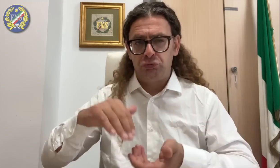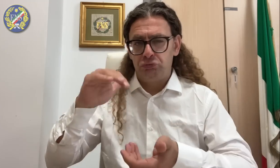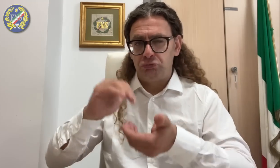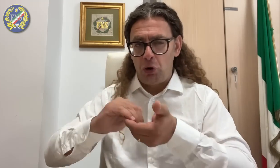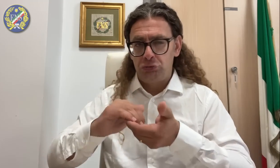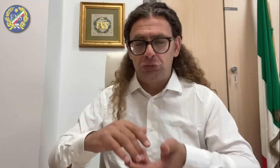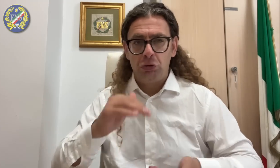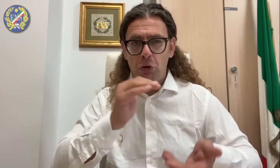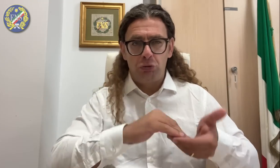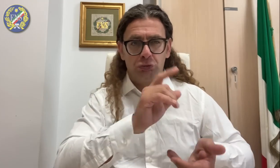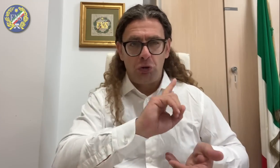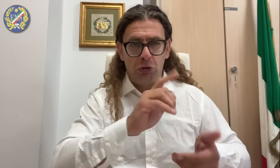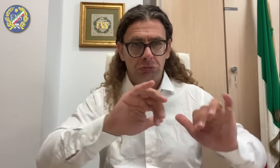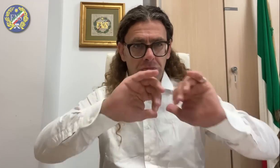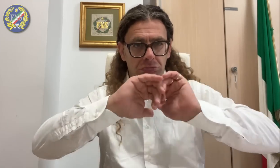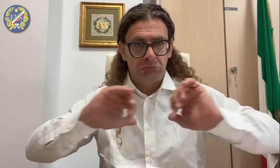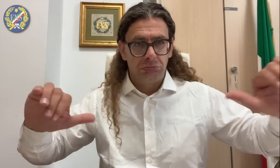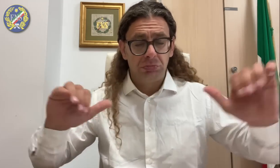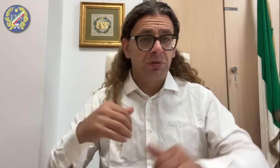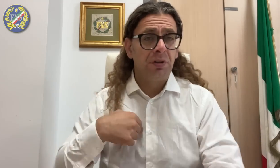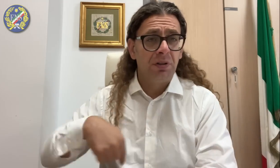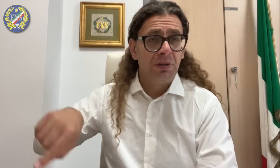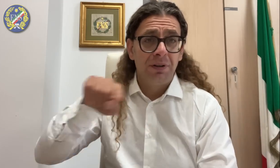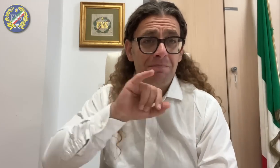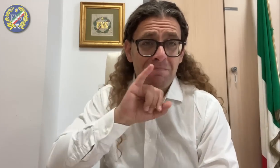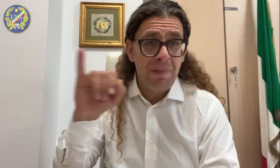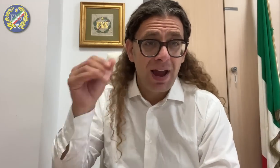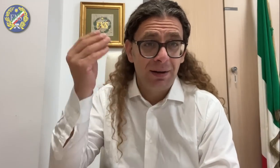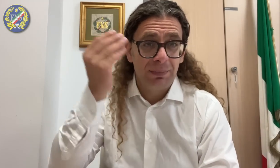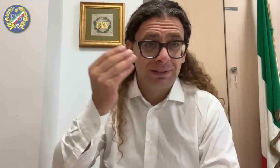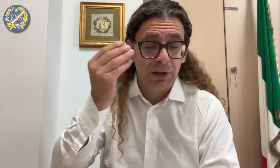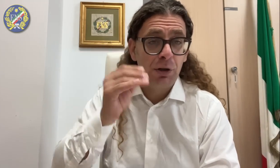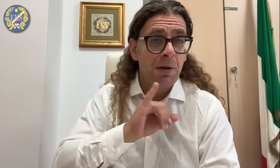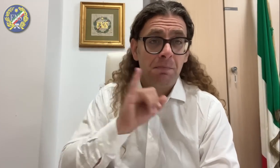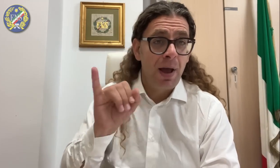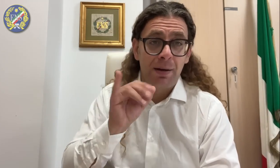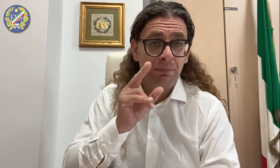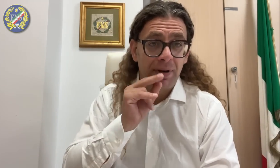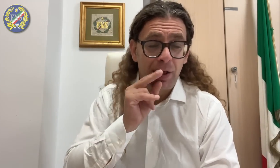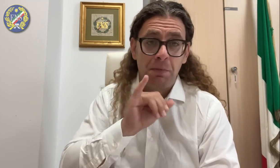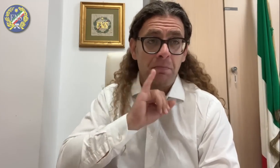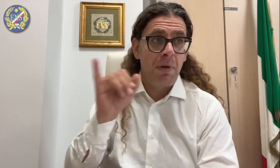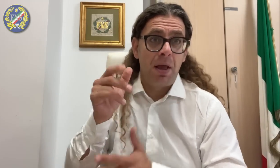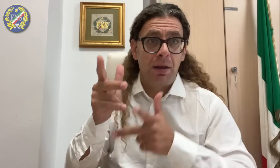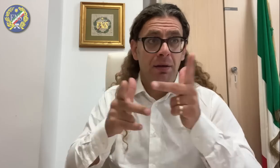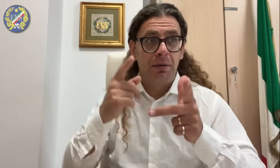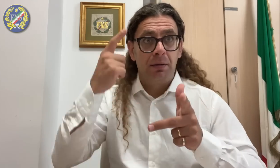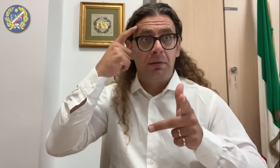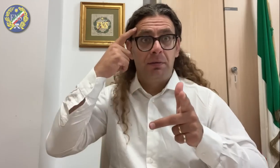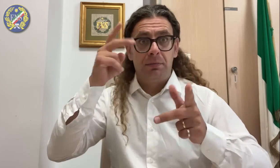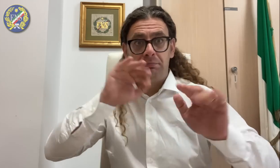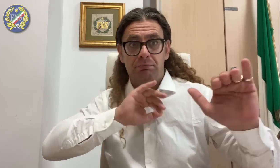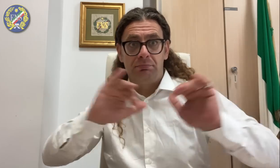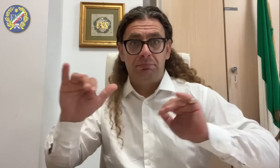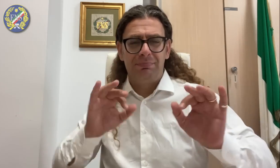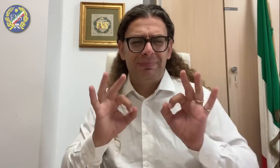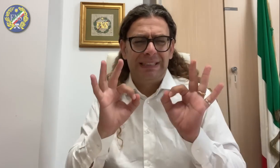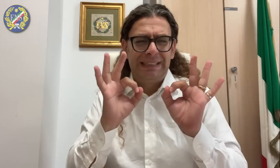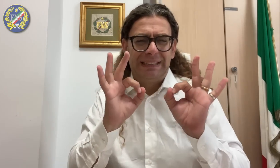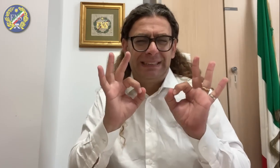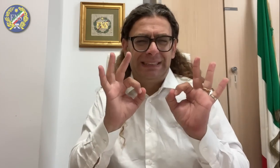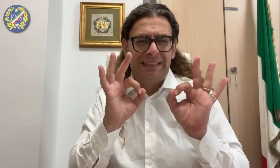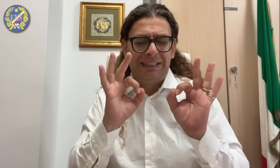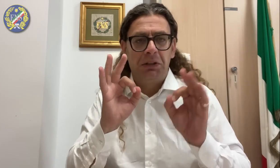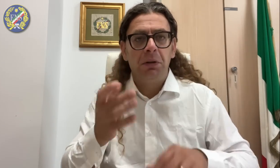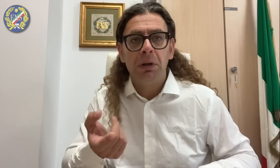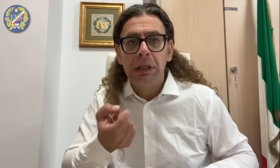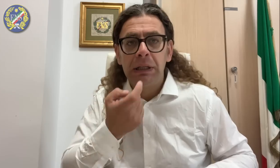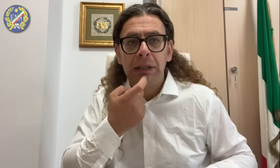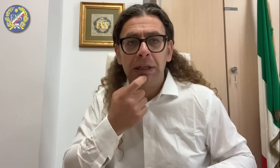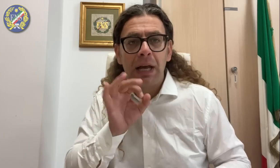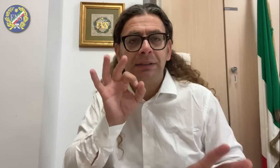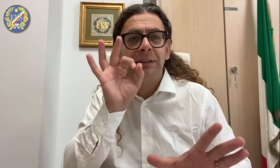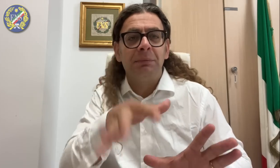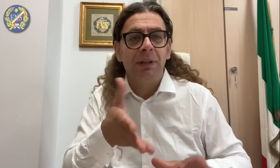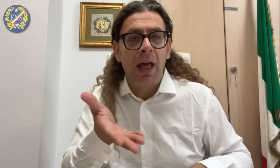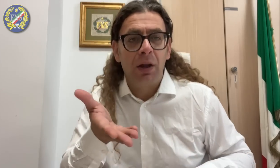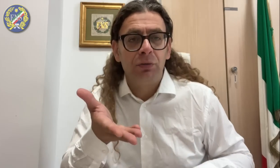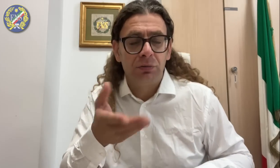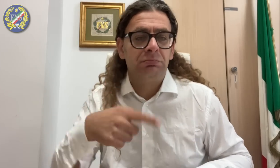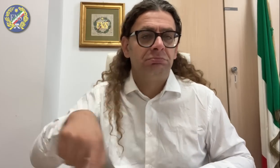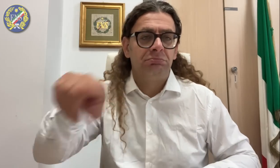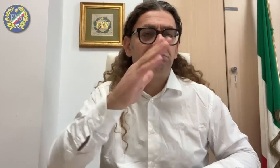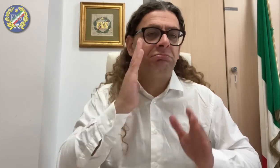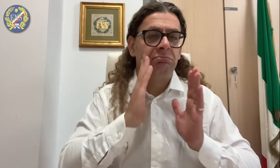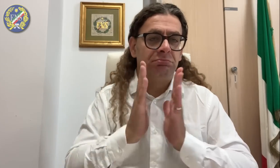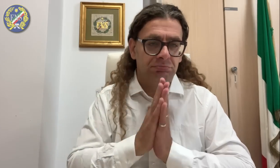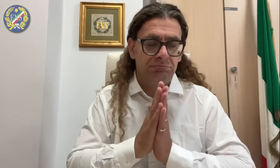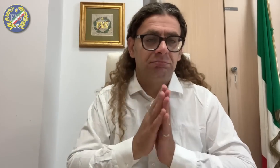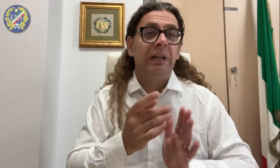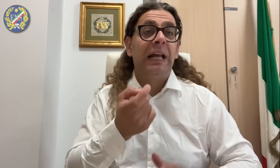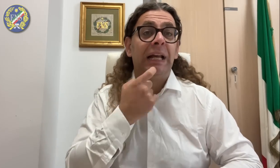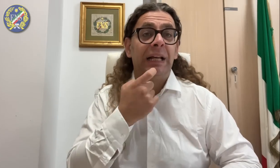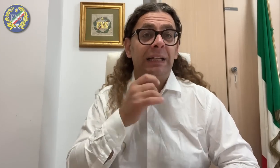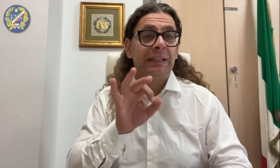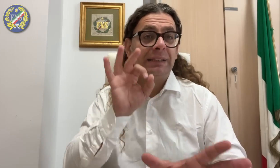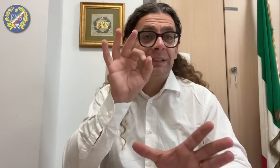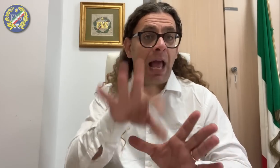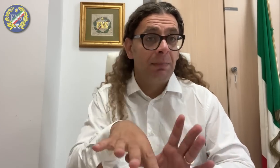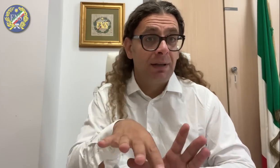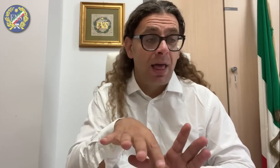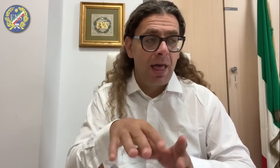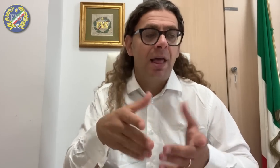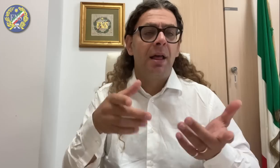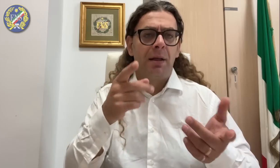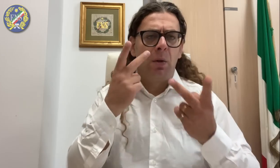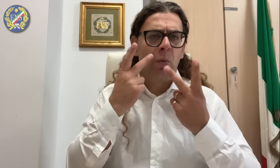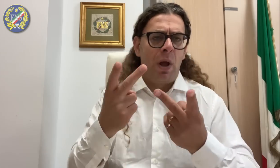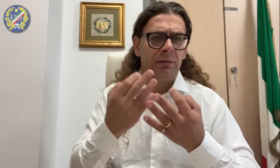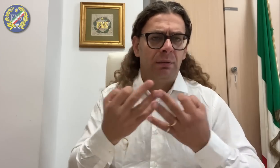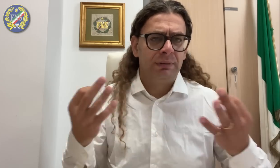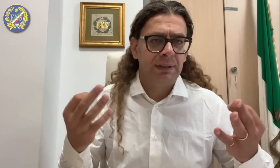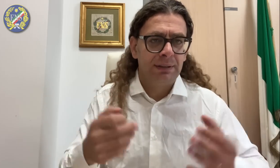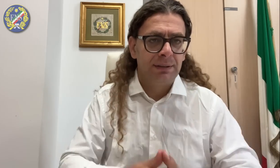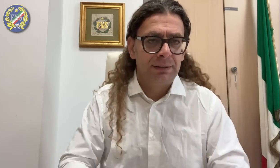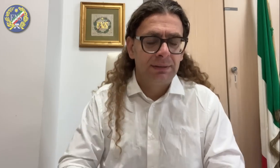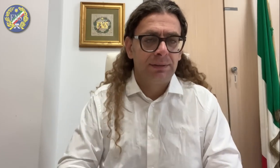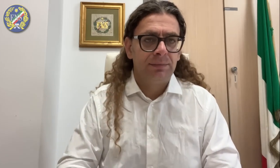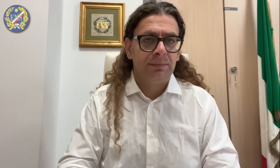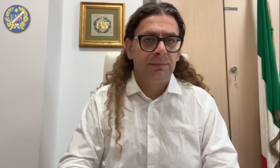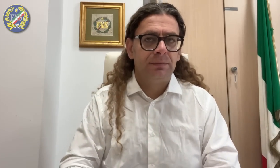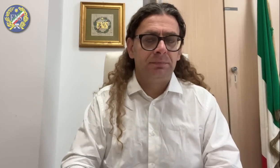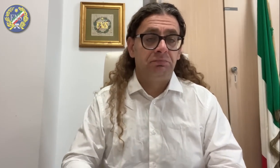non lo abbiamo mai pensato, mai contemplato, non lo abbiamo mai detto. Chi lo ha fatto? Invito coloro che hanno seminato il seme della discordia a guardare bene.